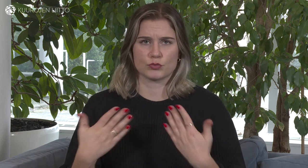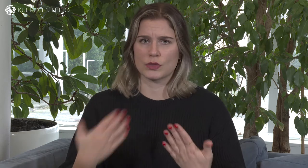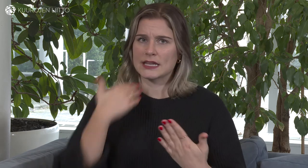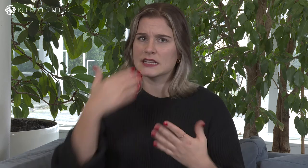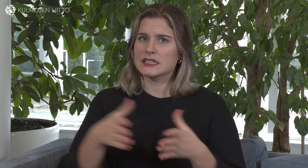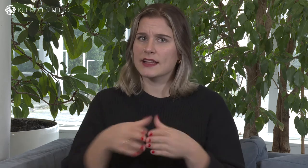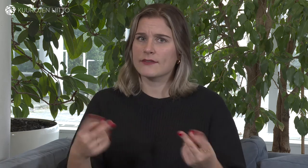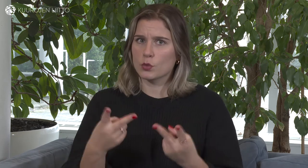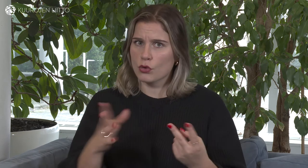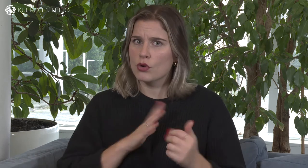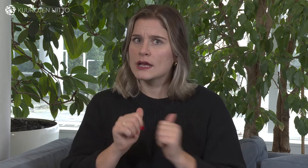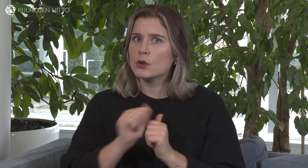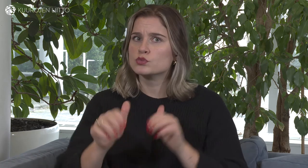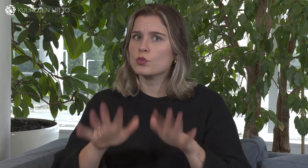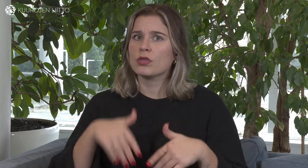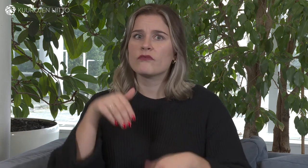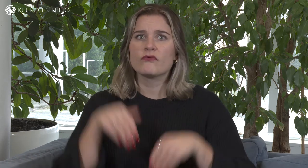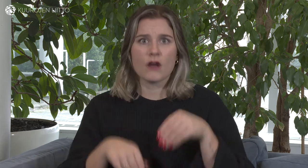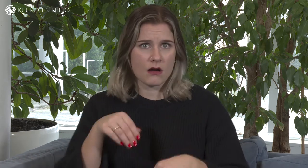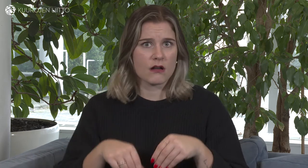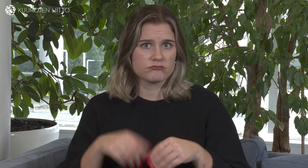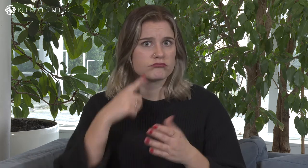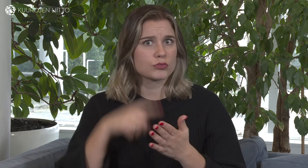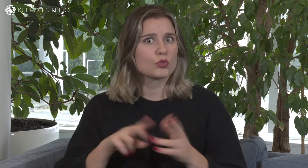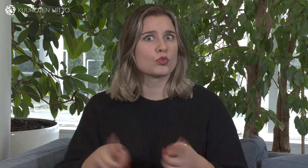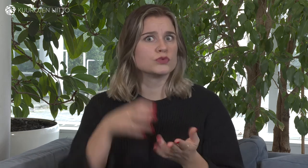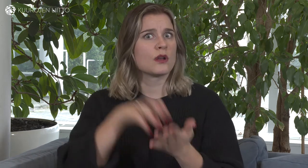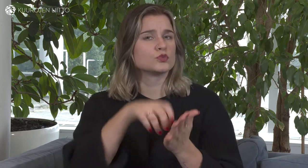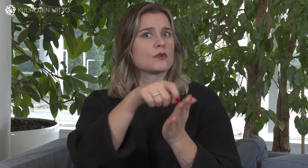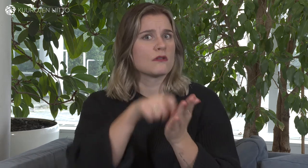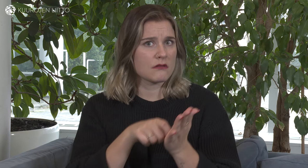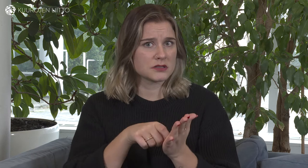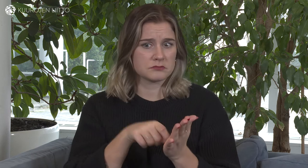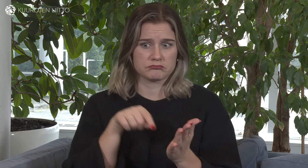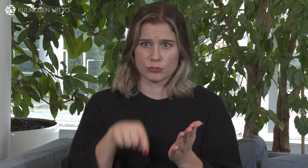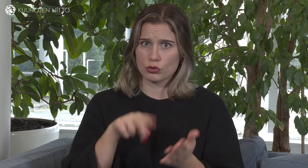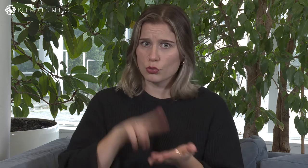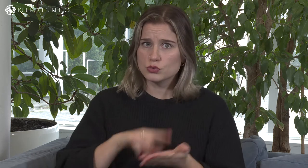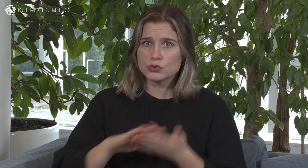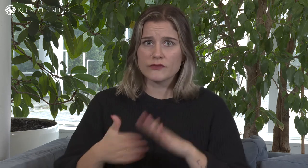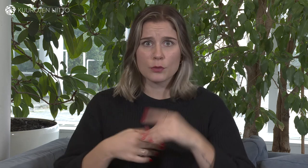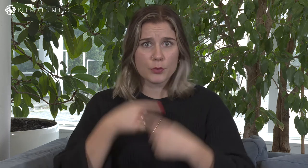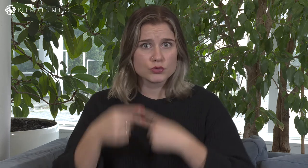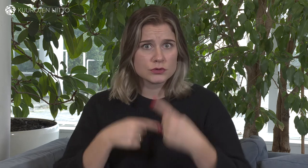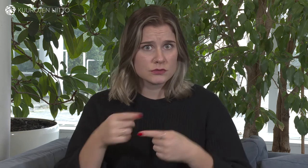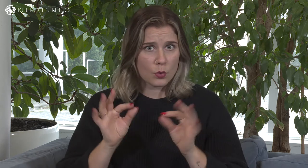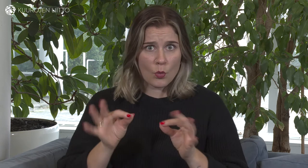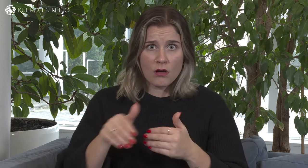Hallituksen kokoonpano kuitenkin vaihtuu ensi keväänä - järjestettävien eduskuntavaalien myötä, joten totuus- ja sovintoprosessin -